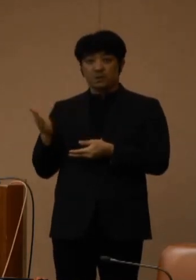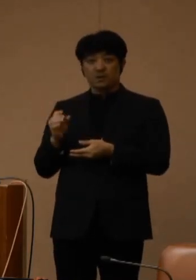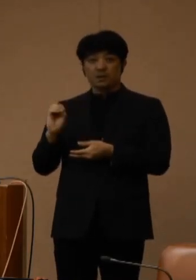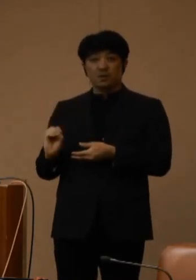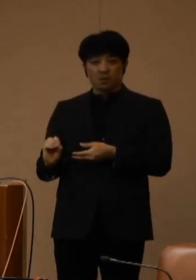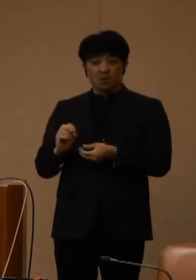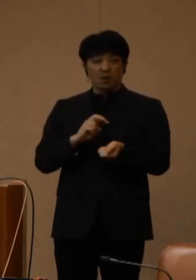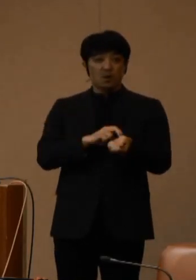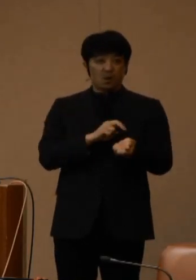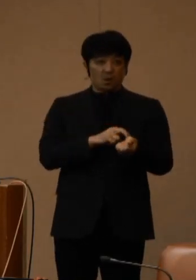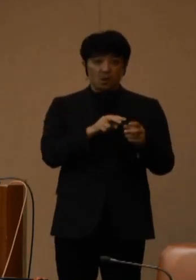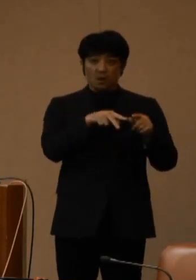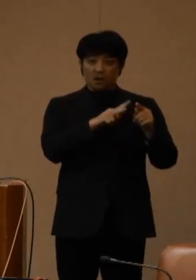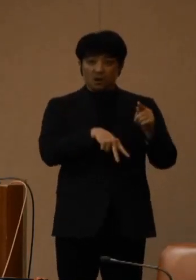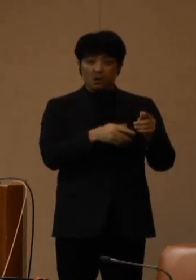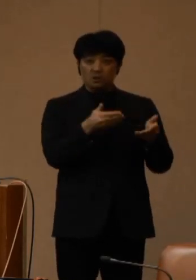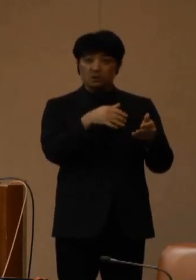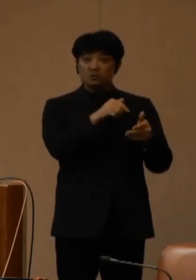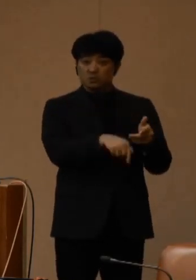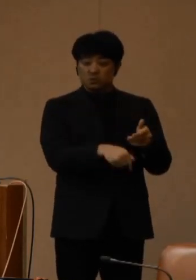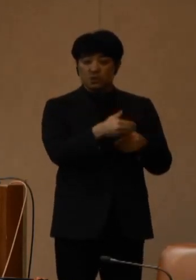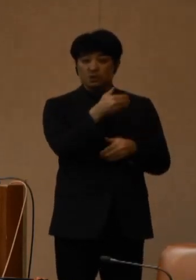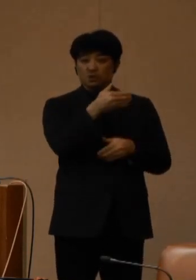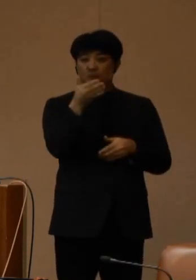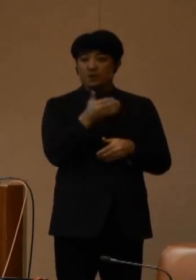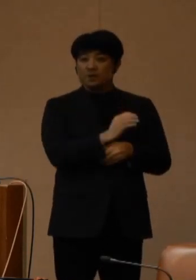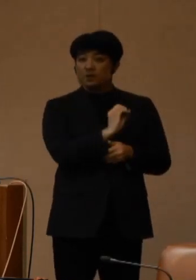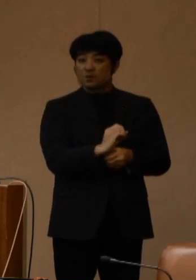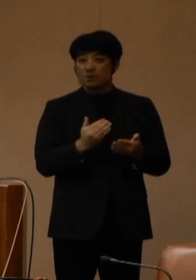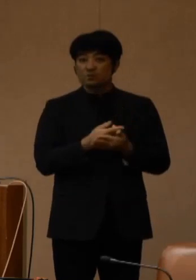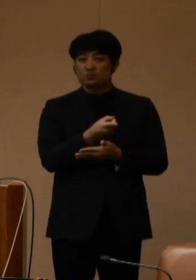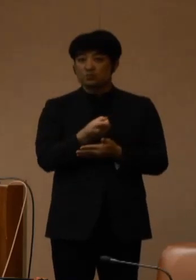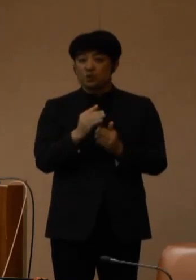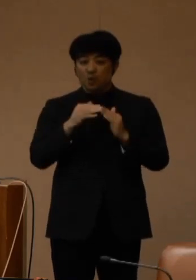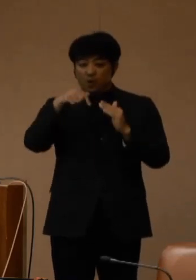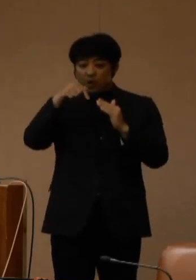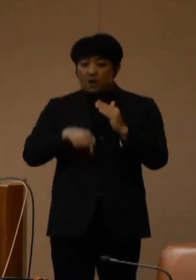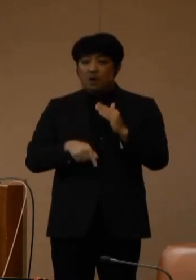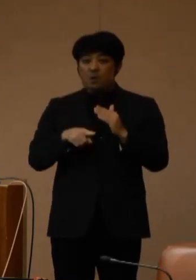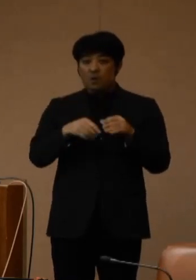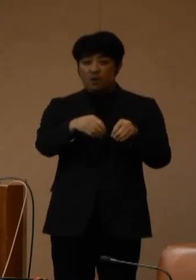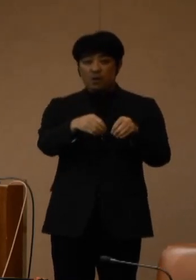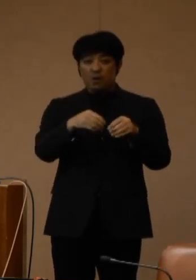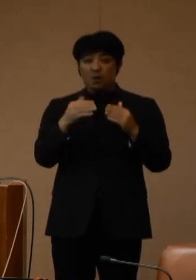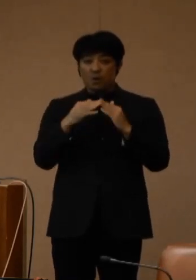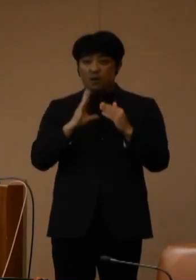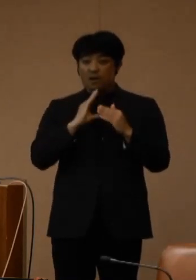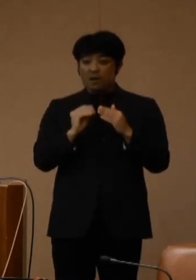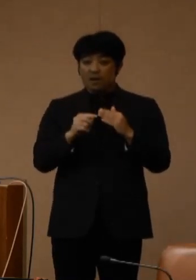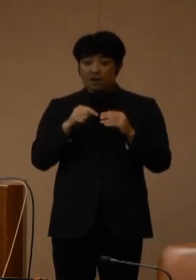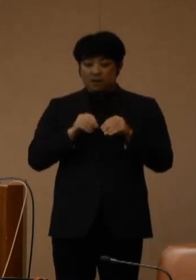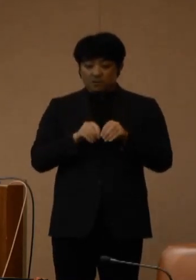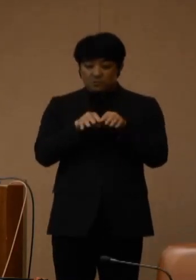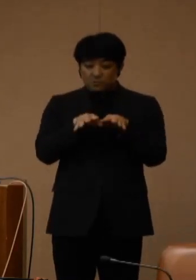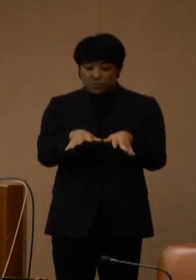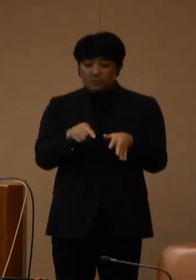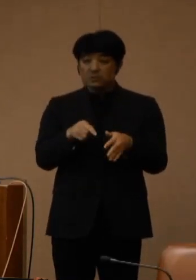医療介護施設9%ですが、家庭内は持ち込まれて感染が広がるため